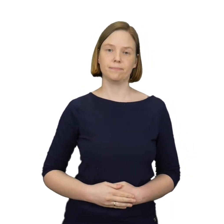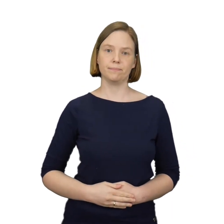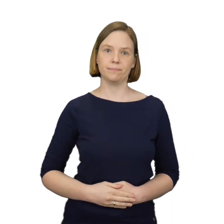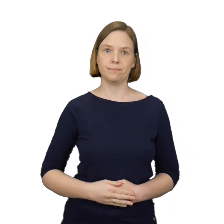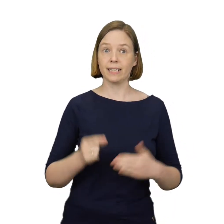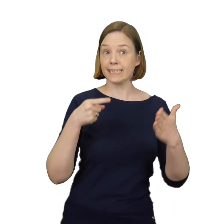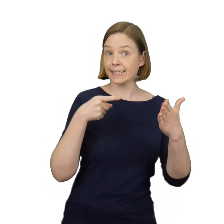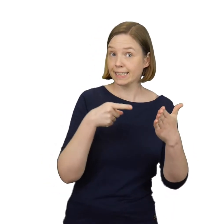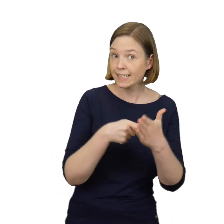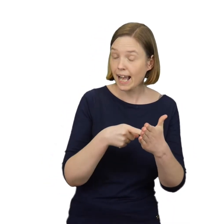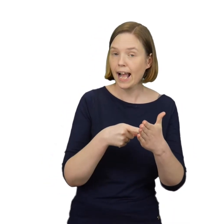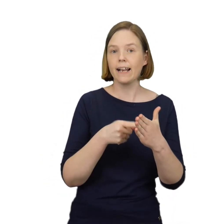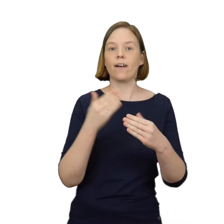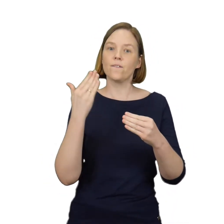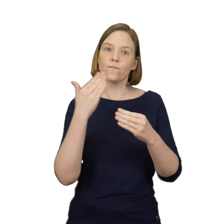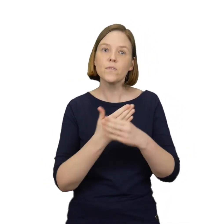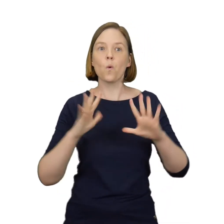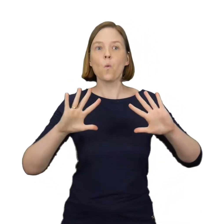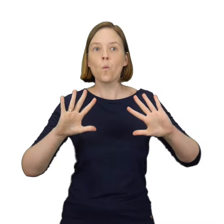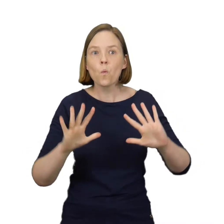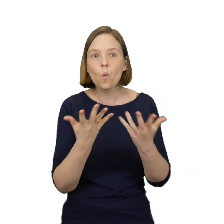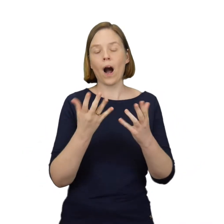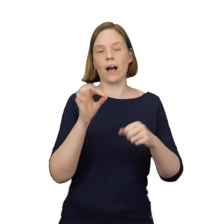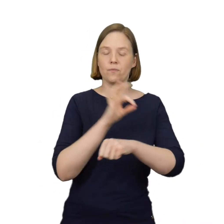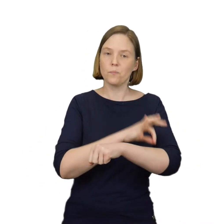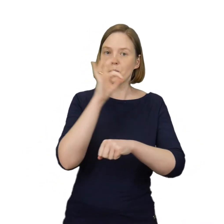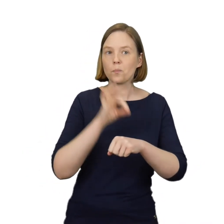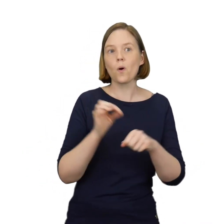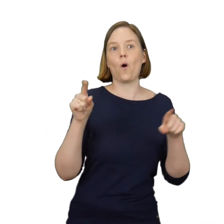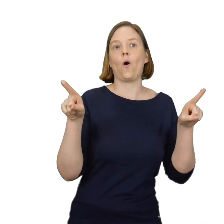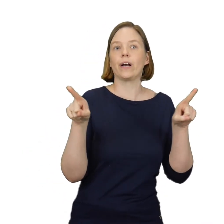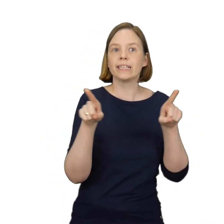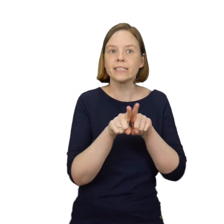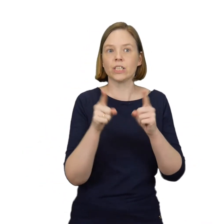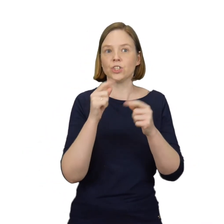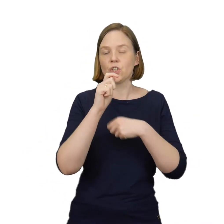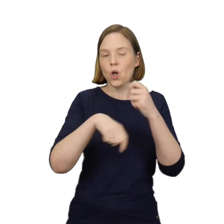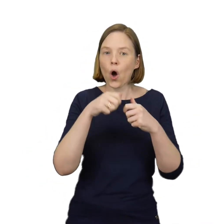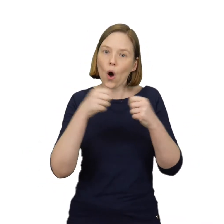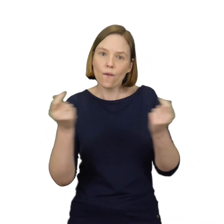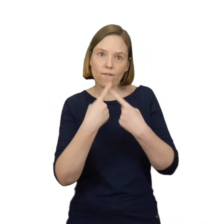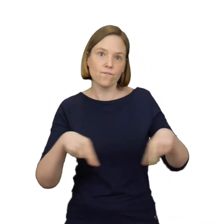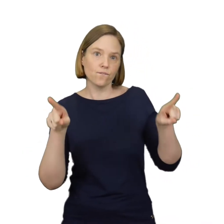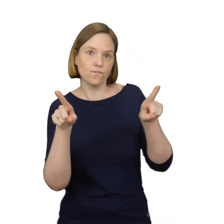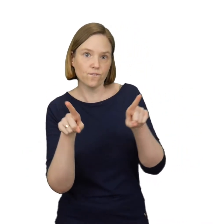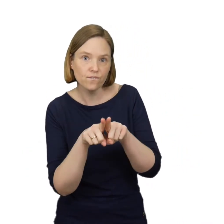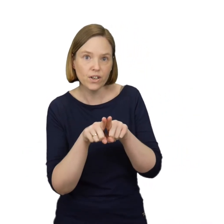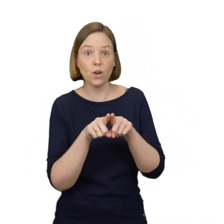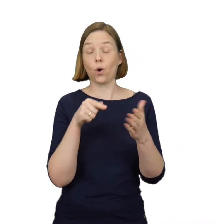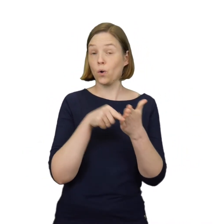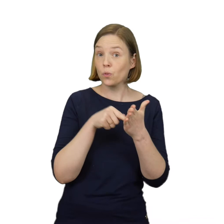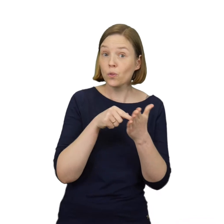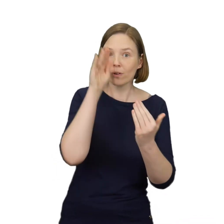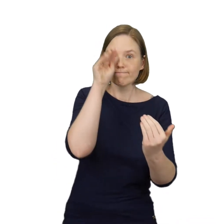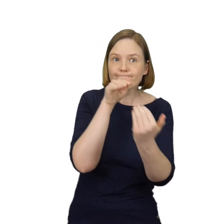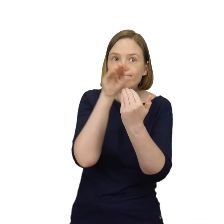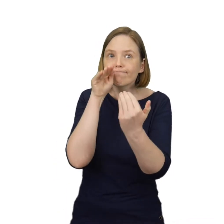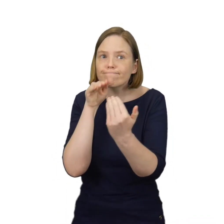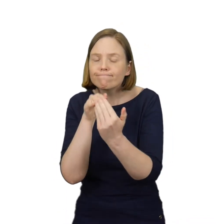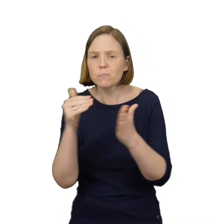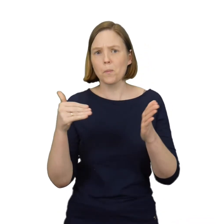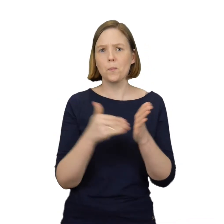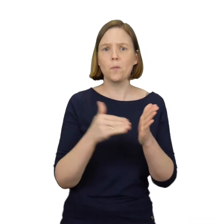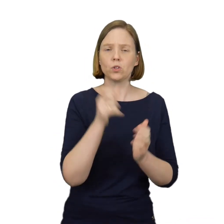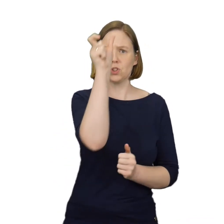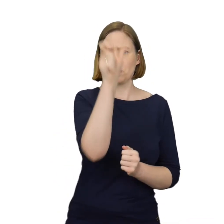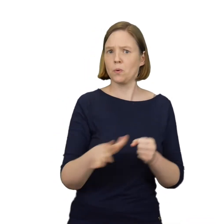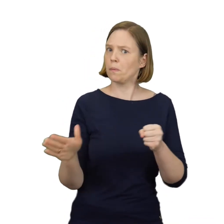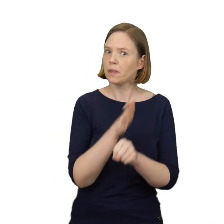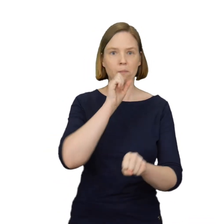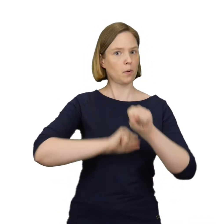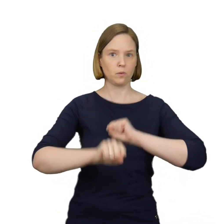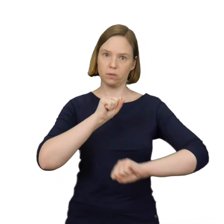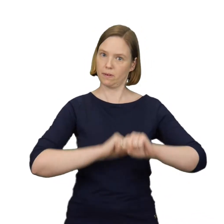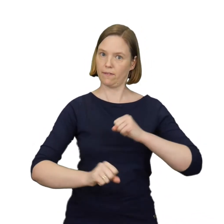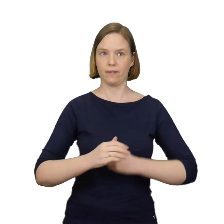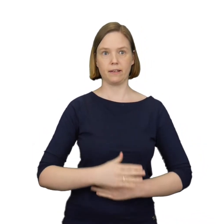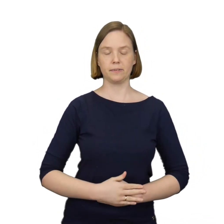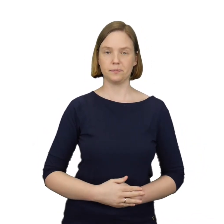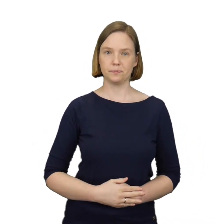których celem jest ułatwienie przedsiębiorcom projektowania i wdrażania rozwiązań odpowiadających na potrzeby osób z niepełnosprawnościami.